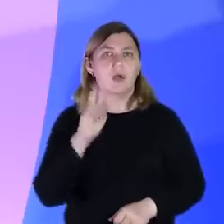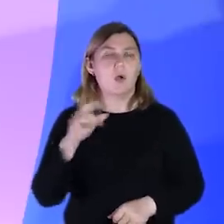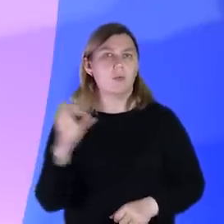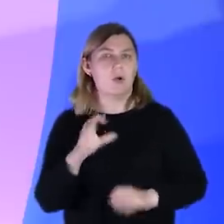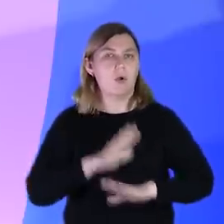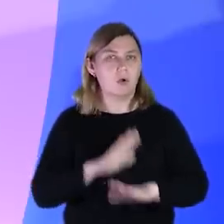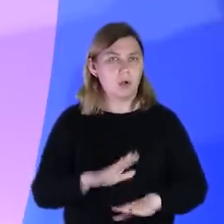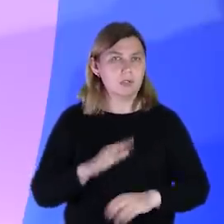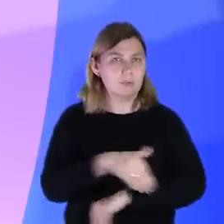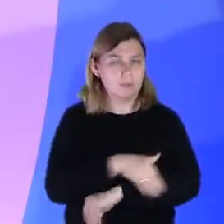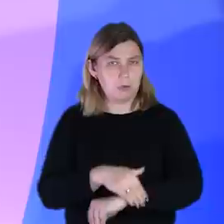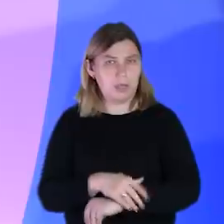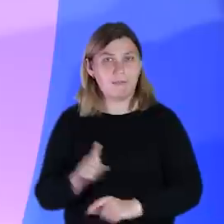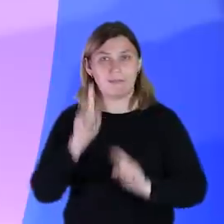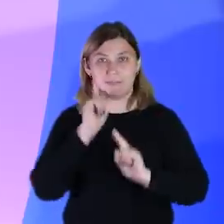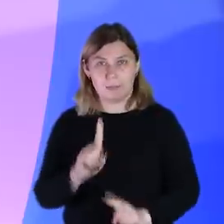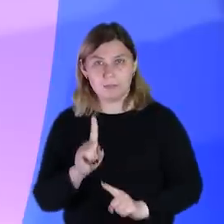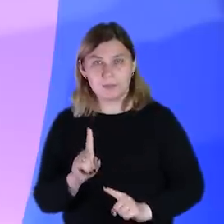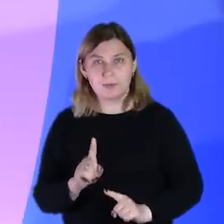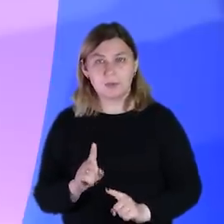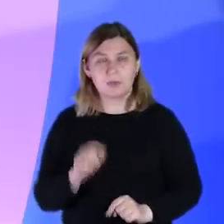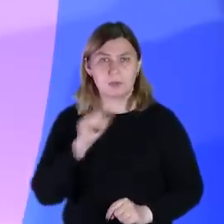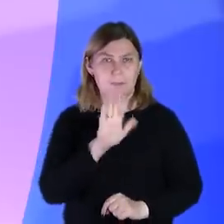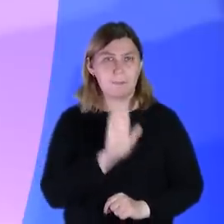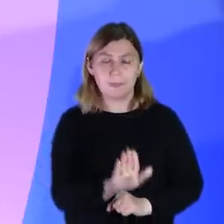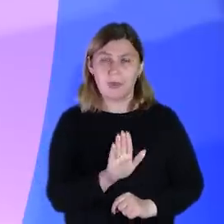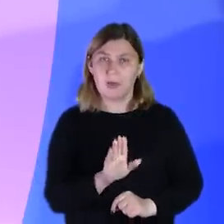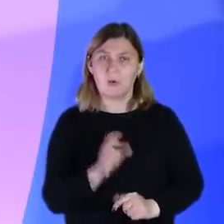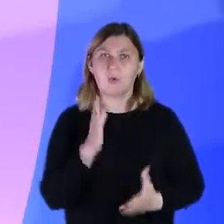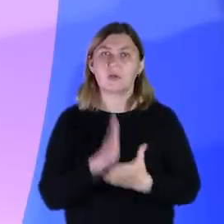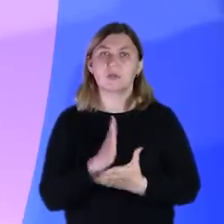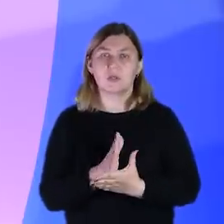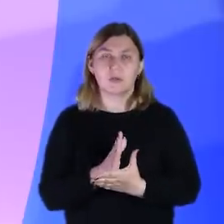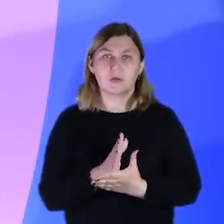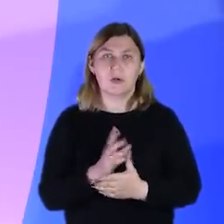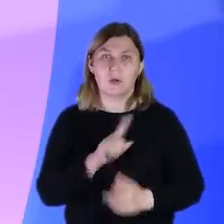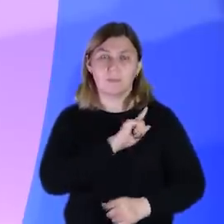Pogranicza, gdzie tak naprawdę Korpus miał tylko sczes tej granicy, ale to wszystko